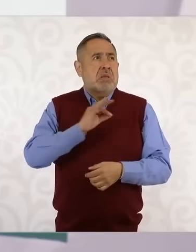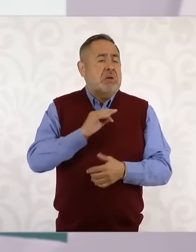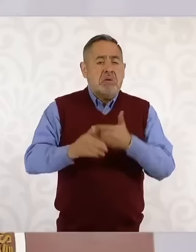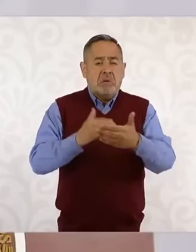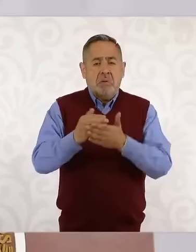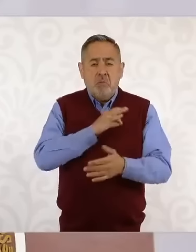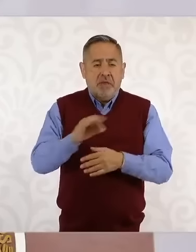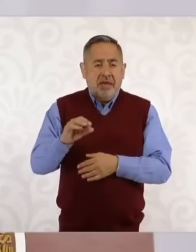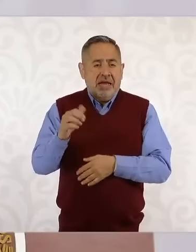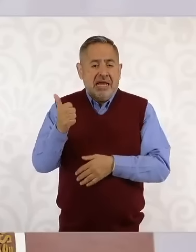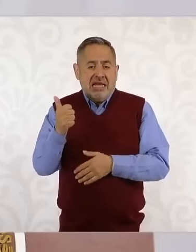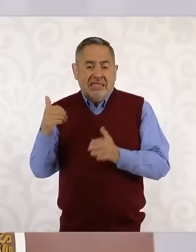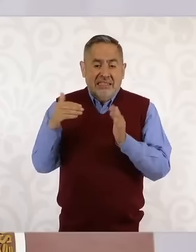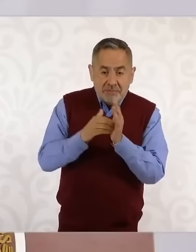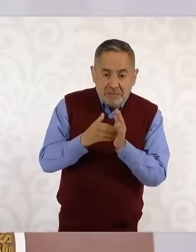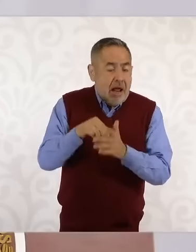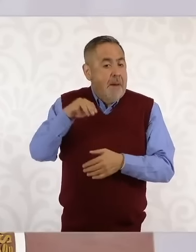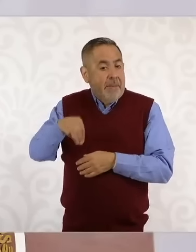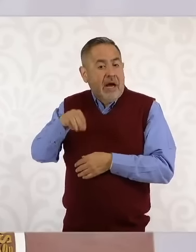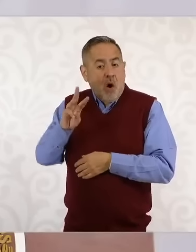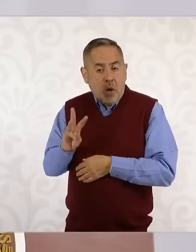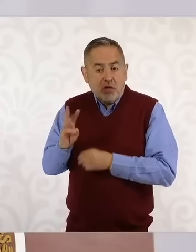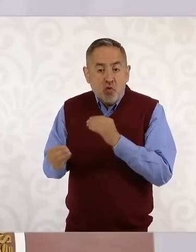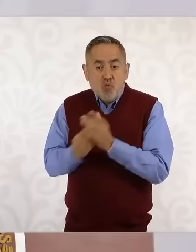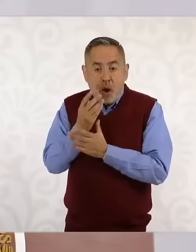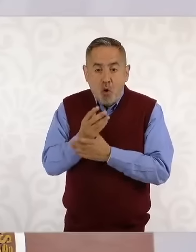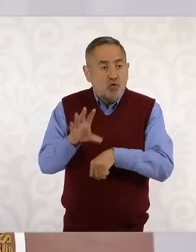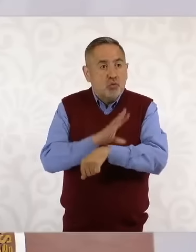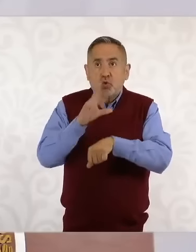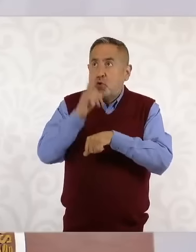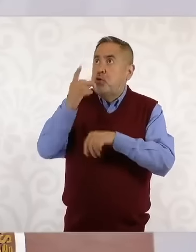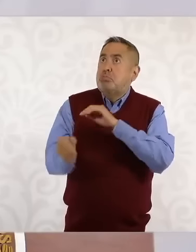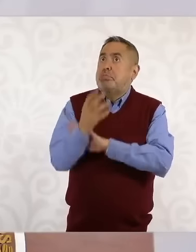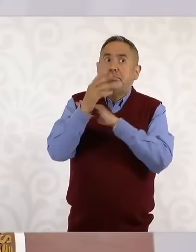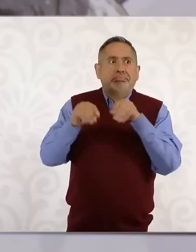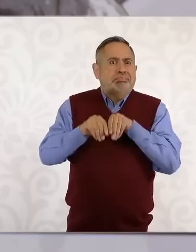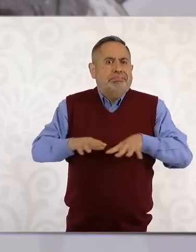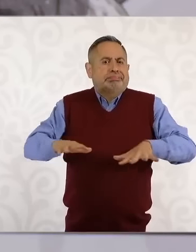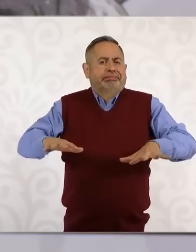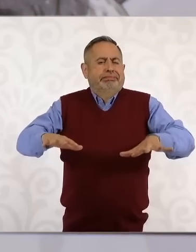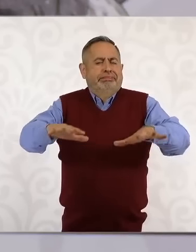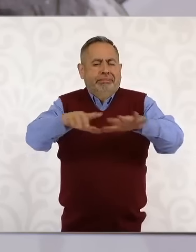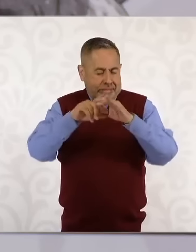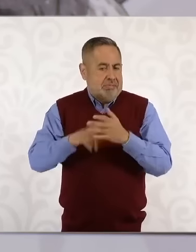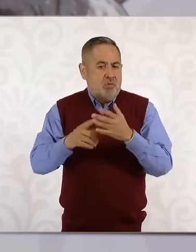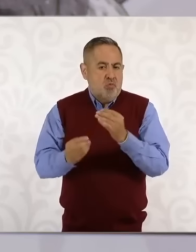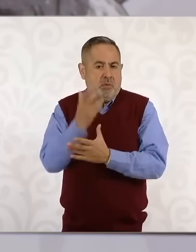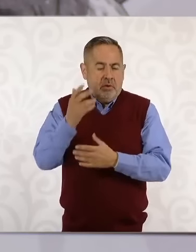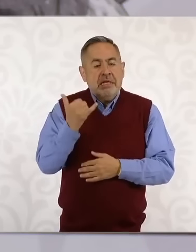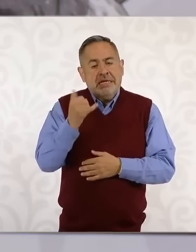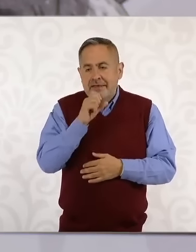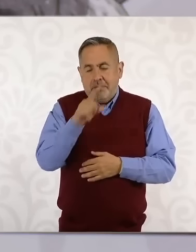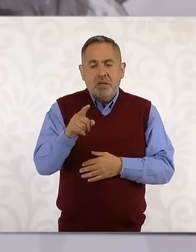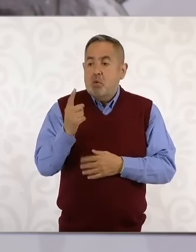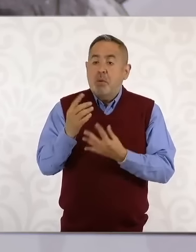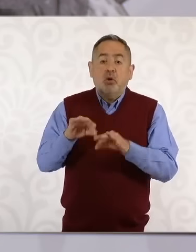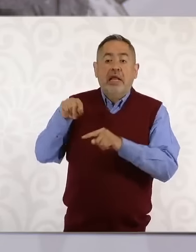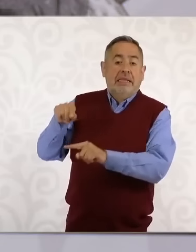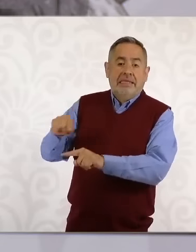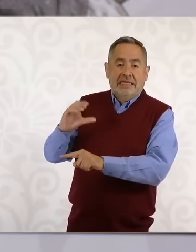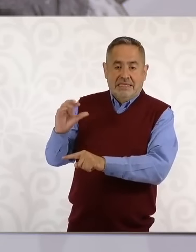alrededor de 6000 MW nuevos de energía que se van a generar y una parte muy importante con fuentes